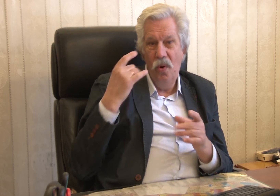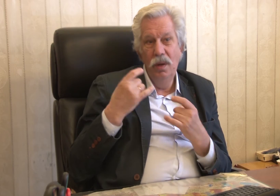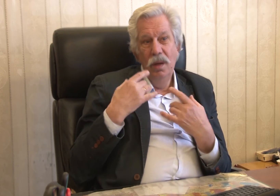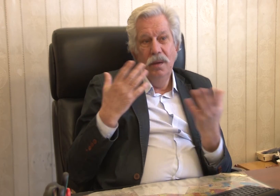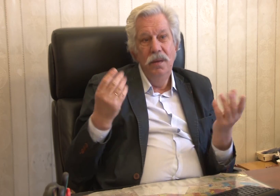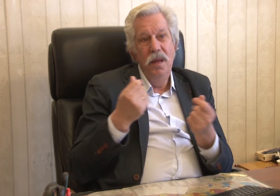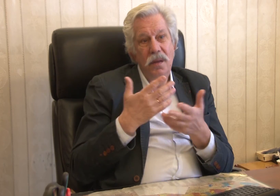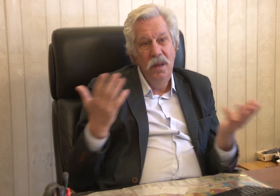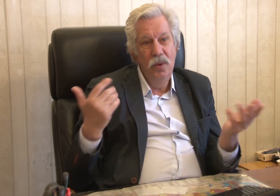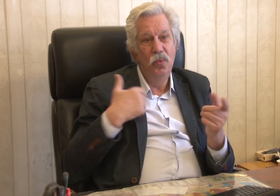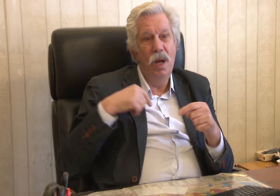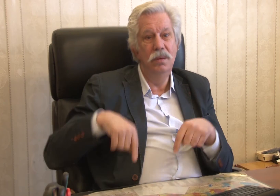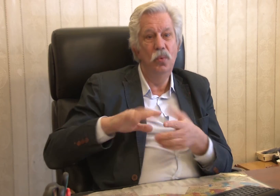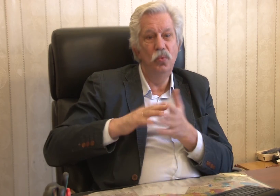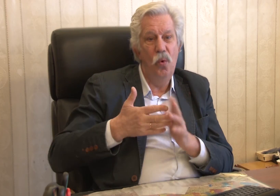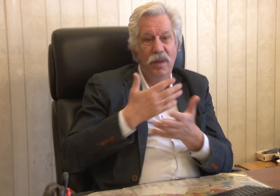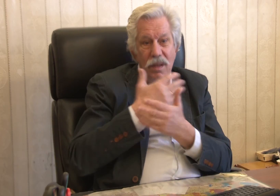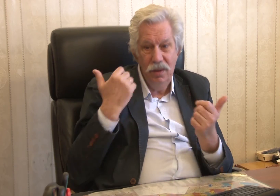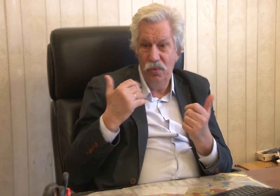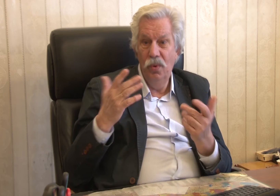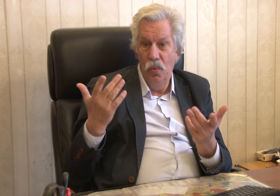поскольку многие жалуются, что у них нет средств и условий.